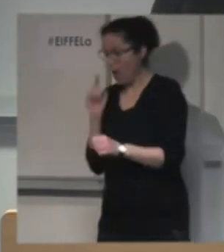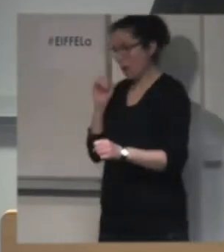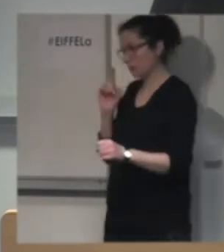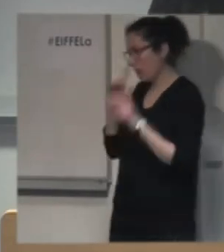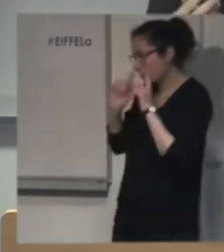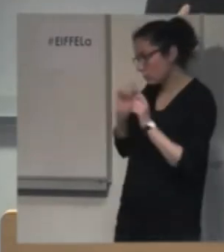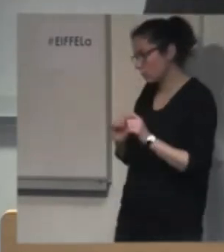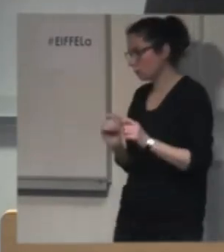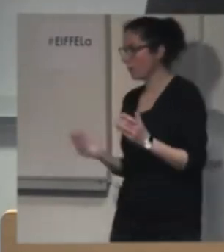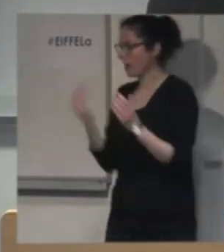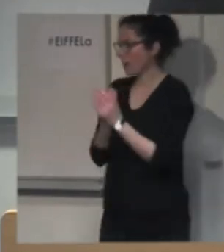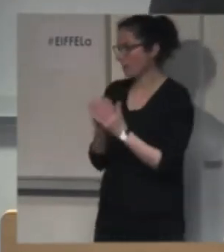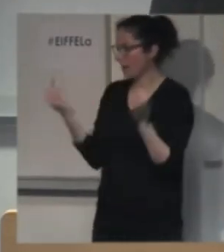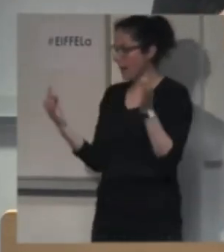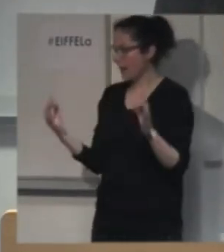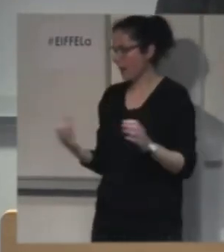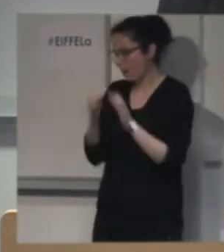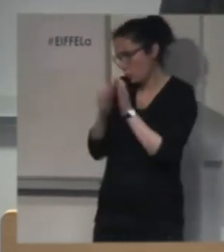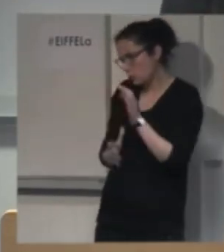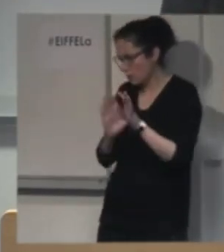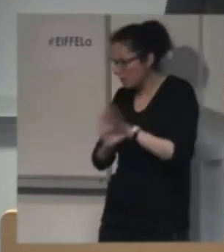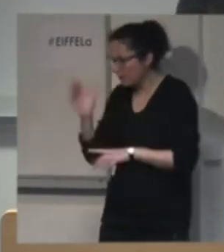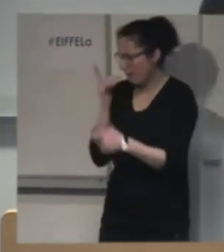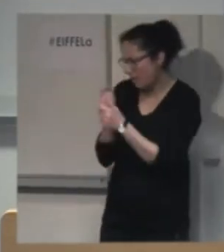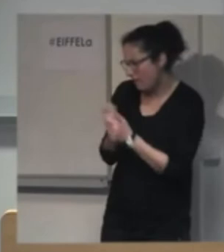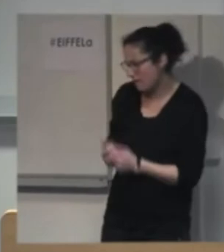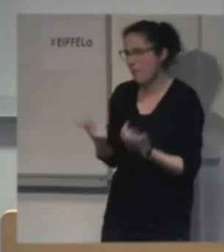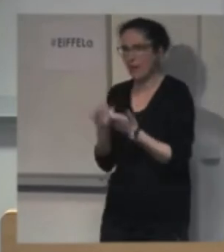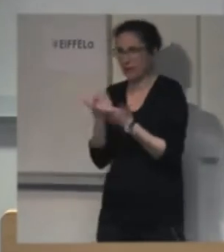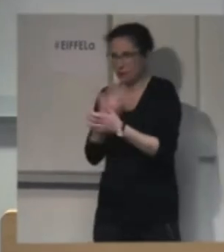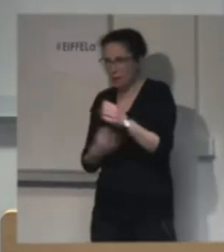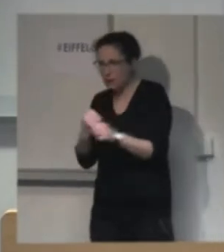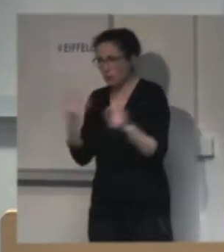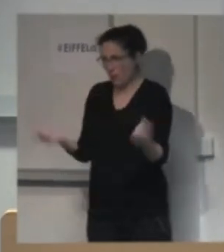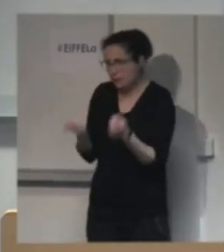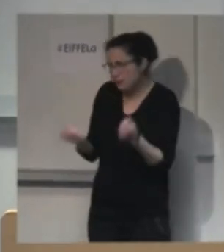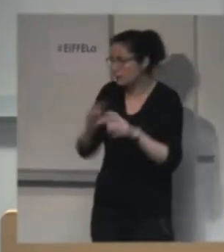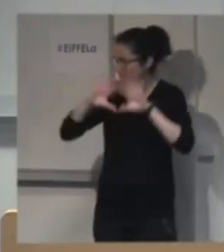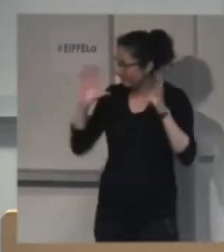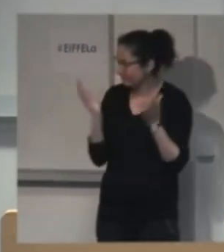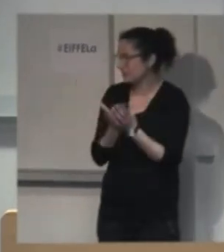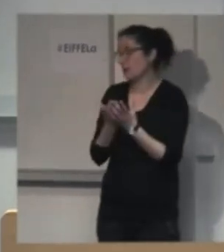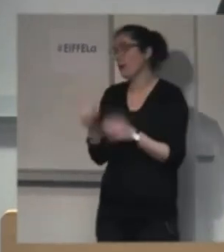On peut comme ça plus facilement proposer et imaginer des solutions dans la conception des exercices, par exemple. De l'accompagnement